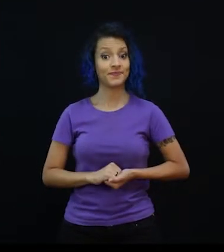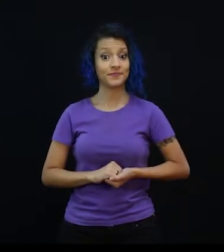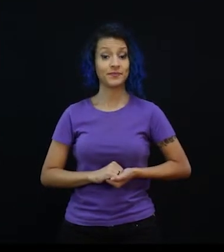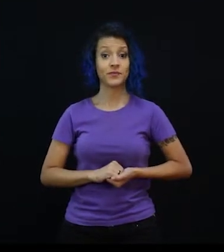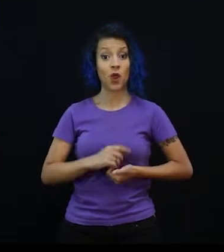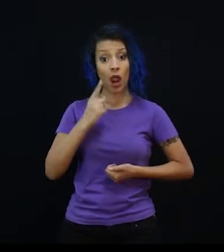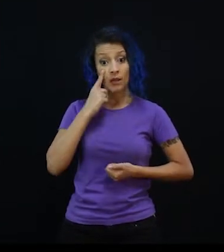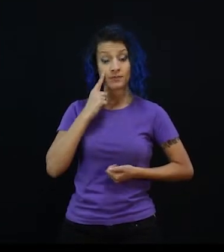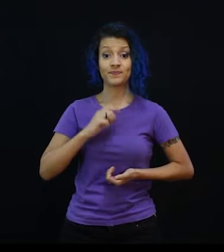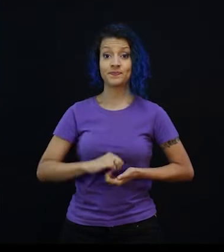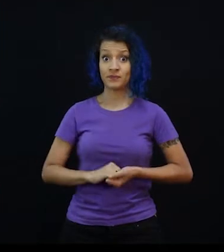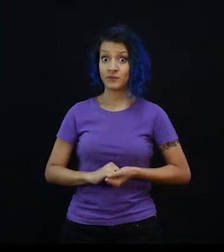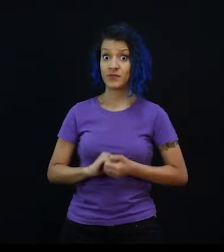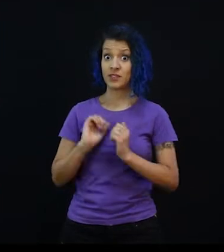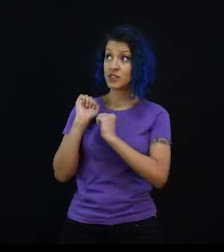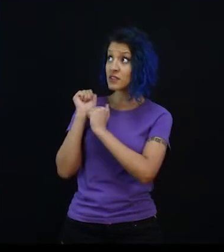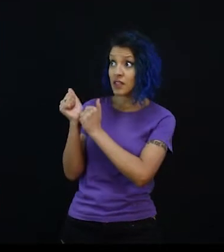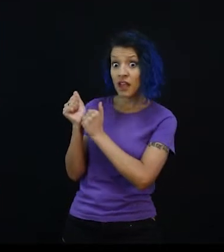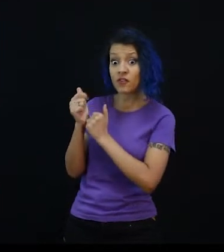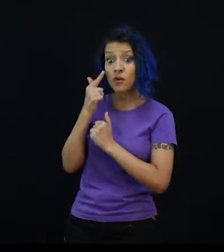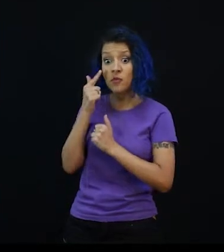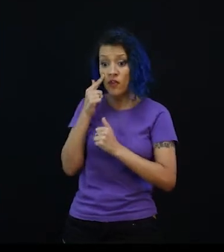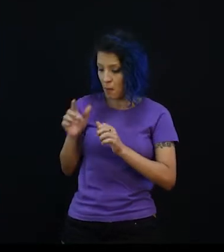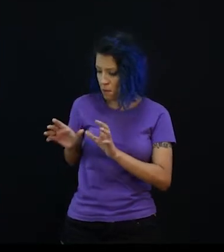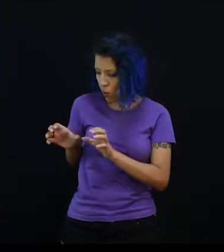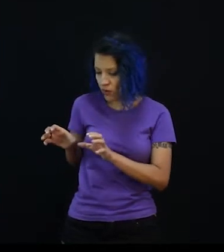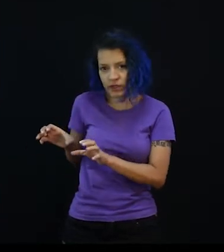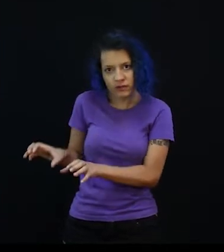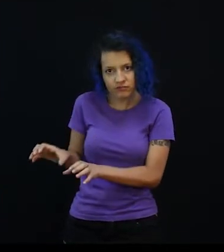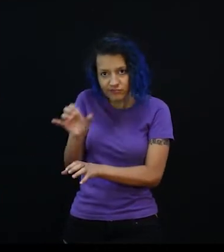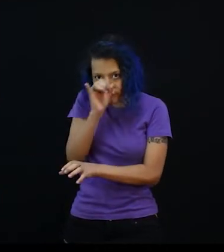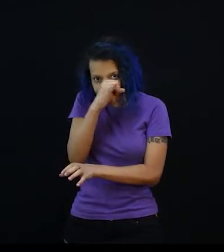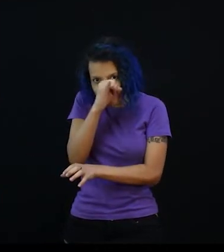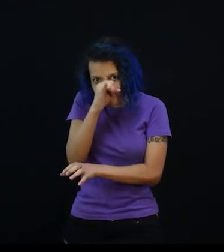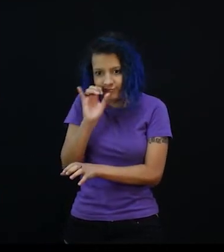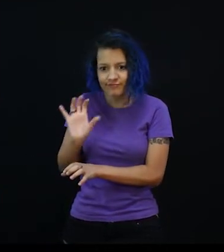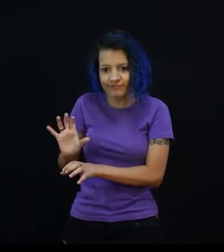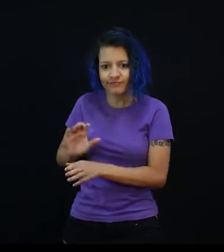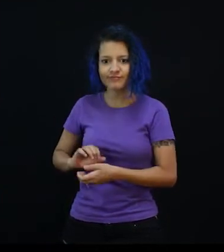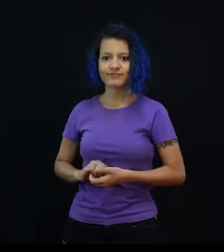Simbora, Madalena. Vamos pôr os porquinhos mais para cá para a gente não pisar neles.